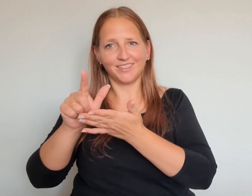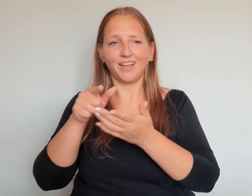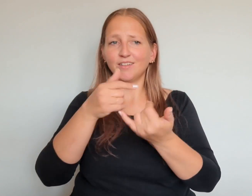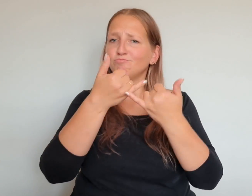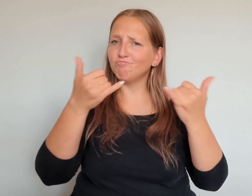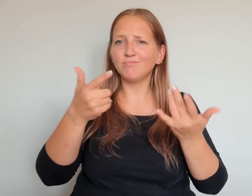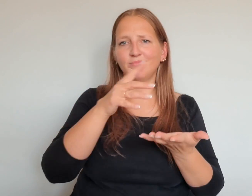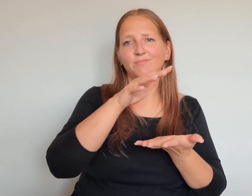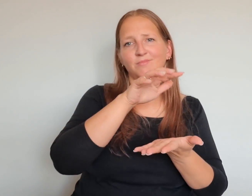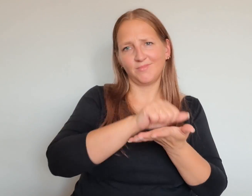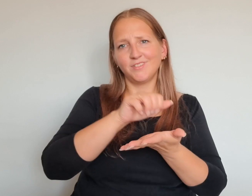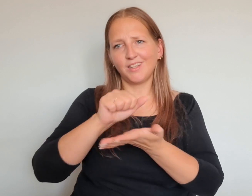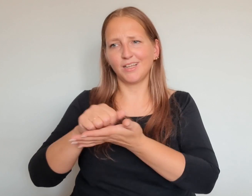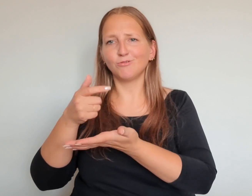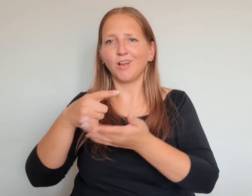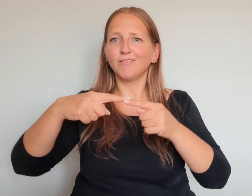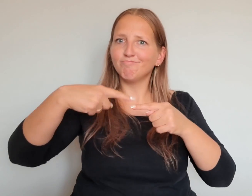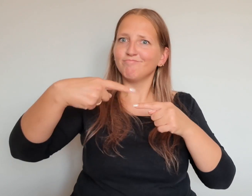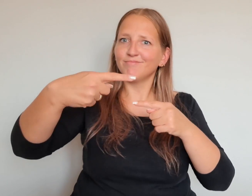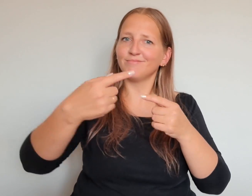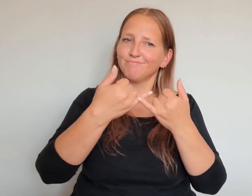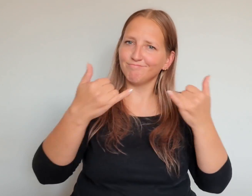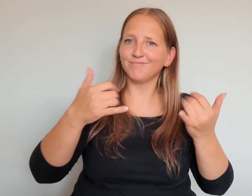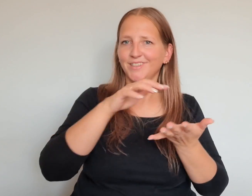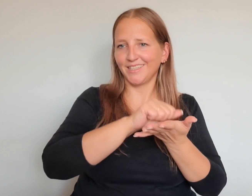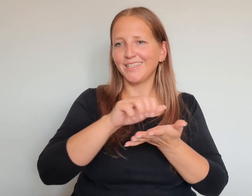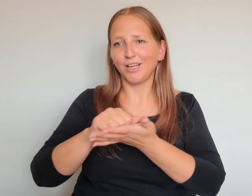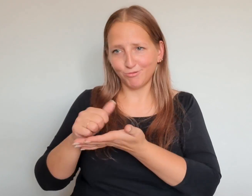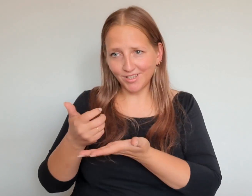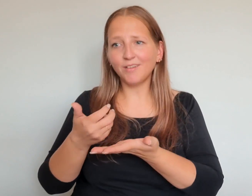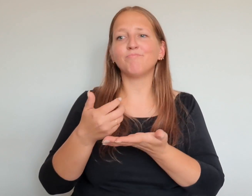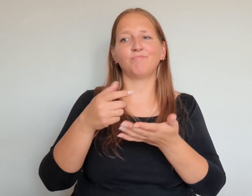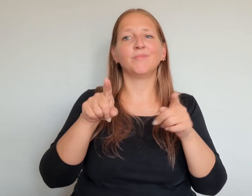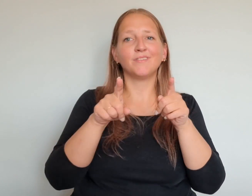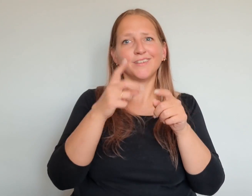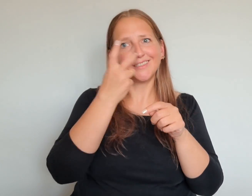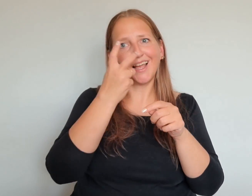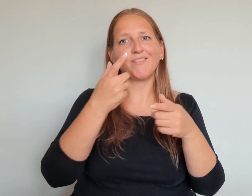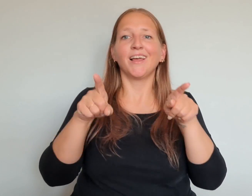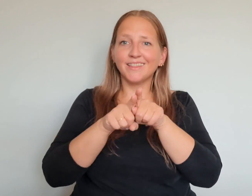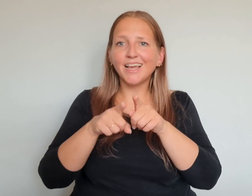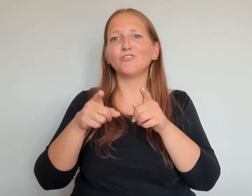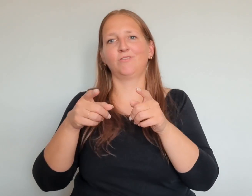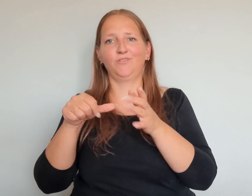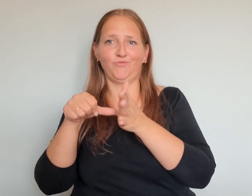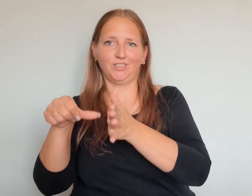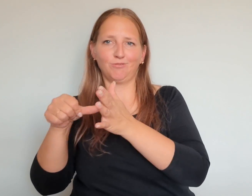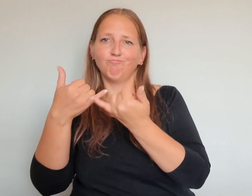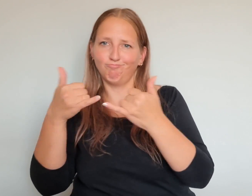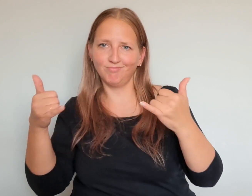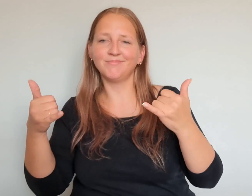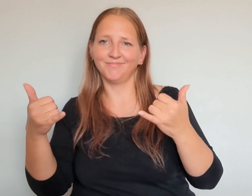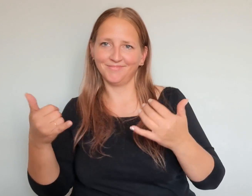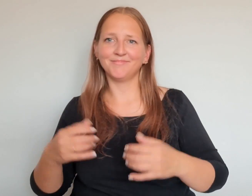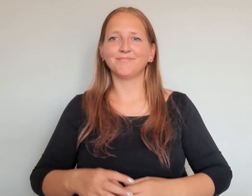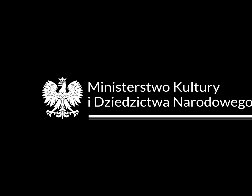ciekawe cykle zajęciowe oraz przeróżne wycieczki.